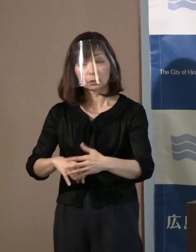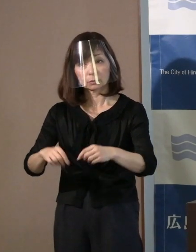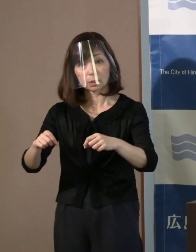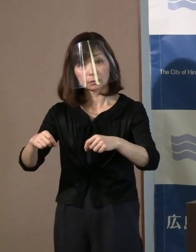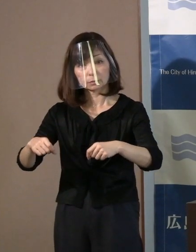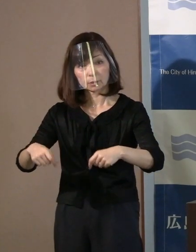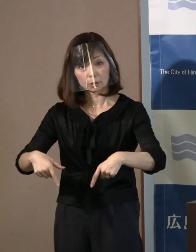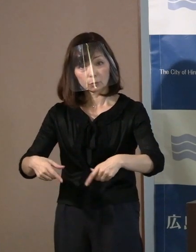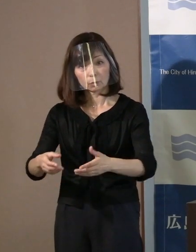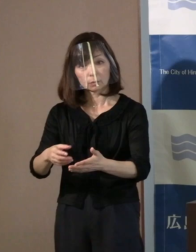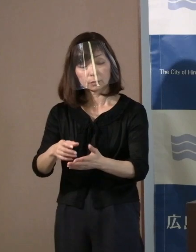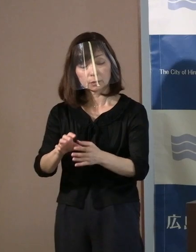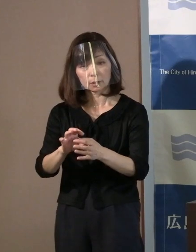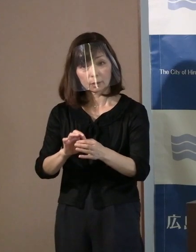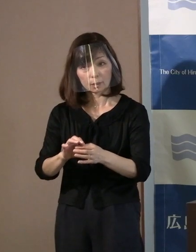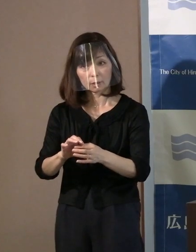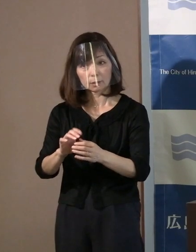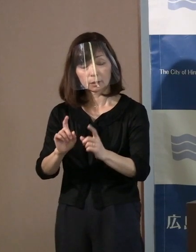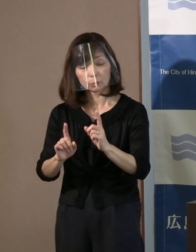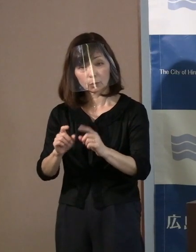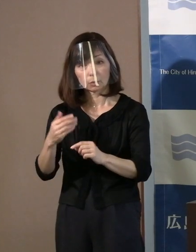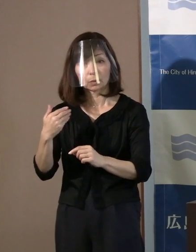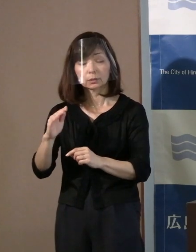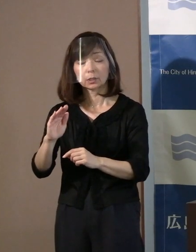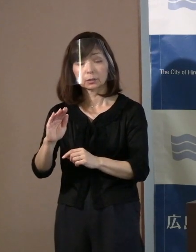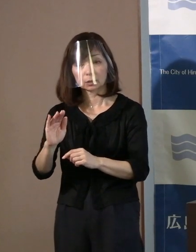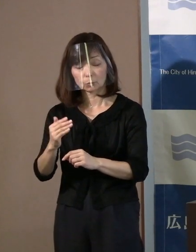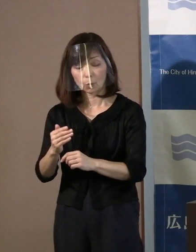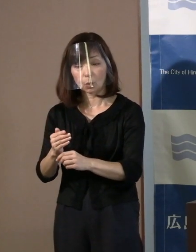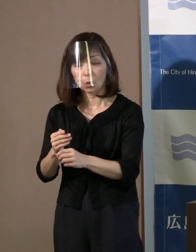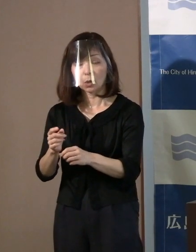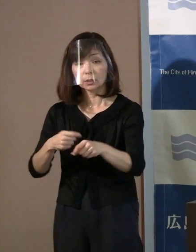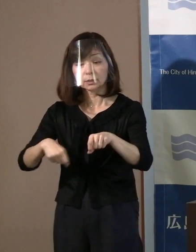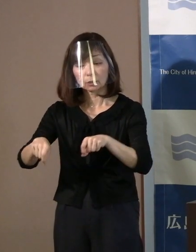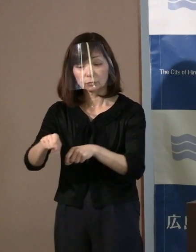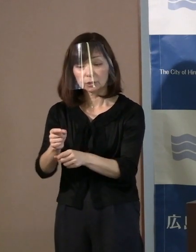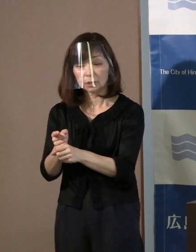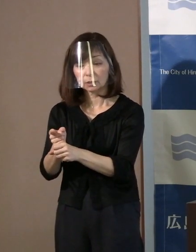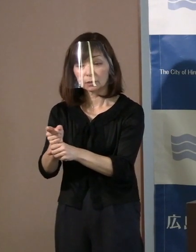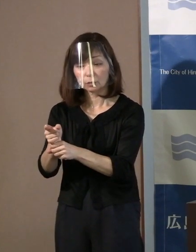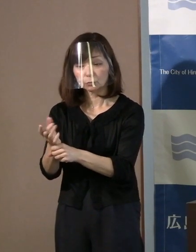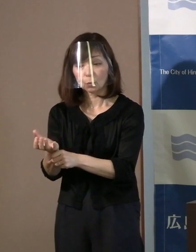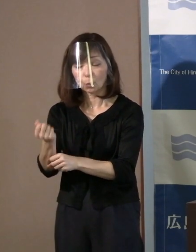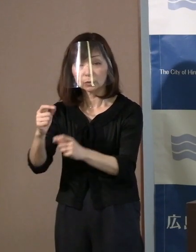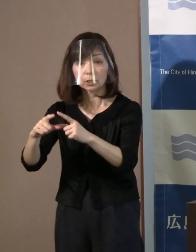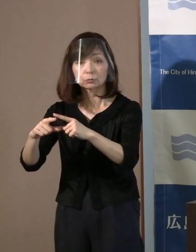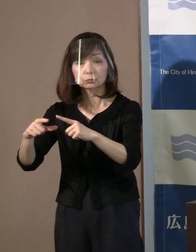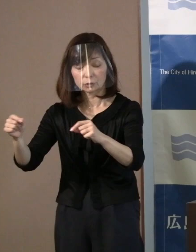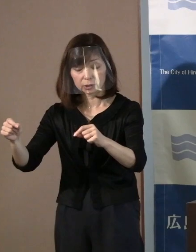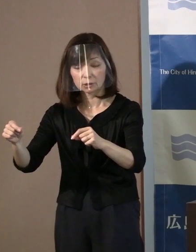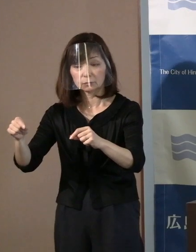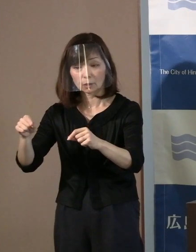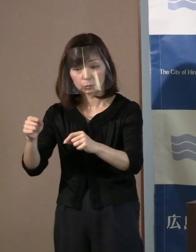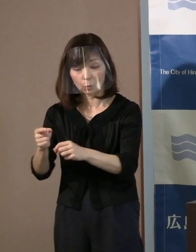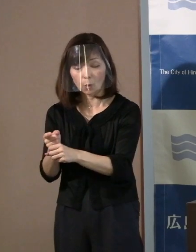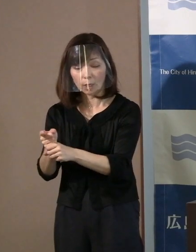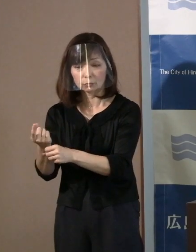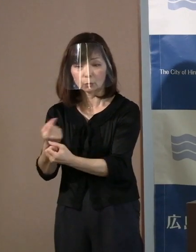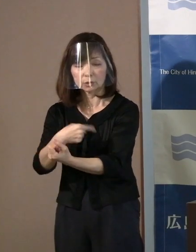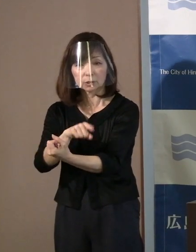核保有国が逆に核戦力を強化するというふうな 状況が起こっているという中で､